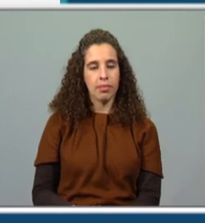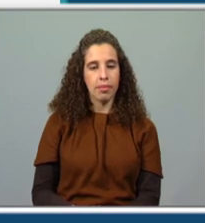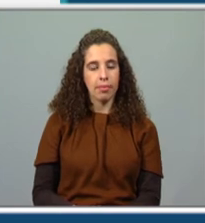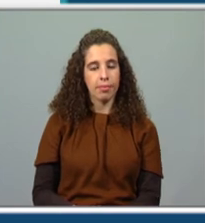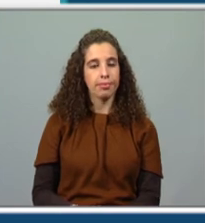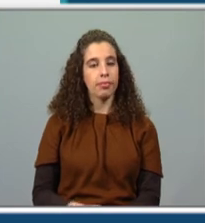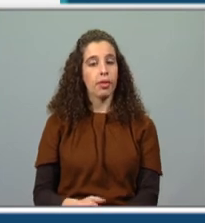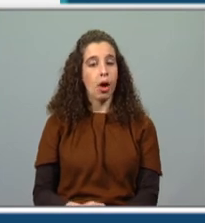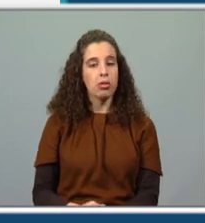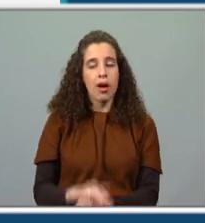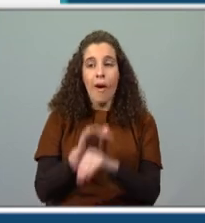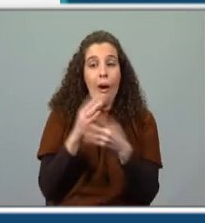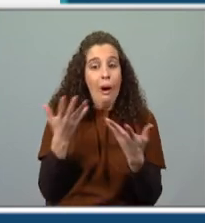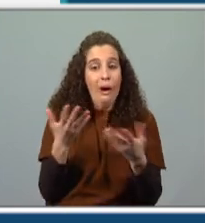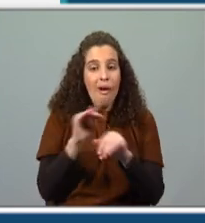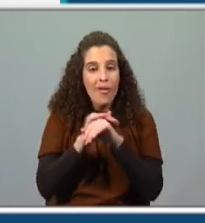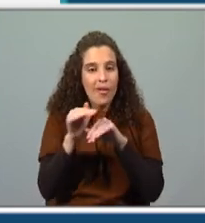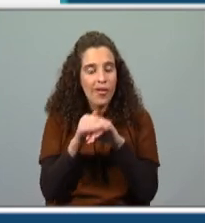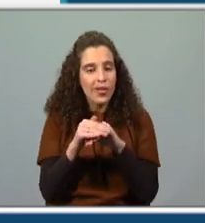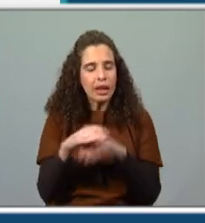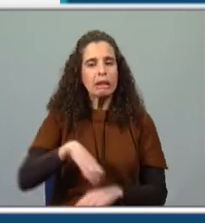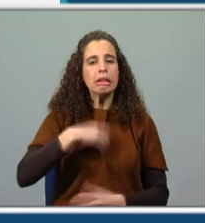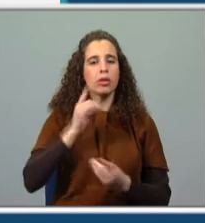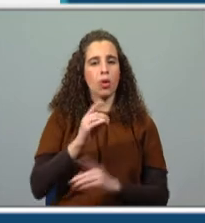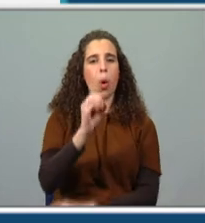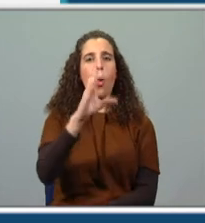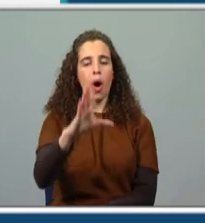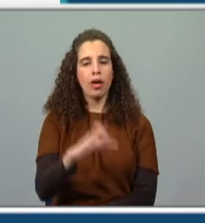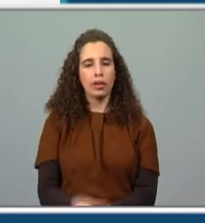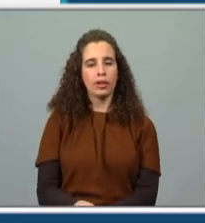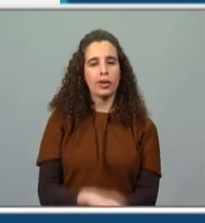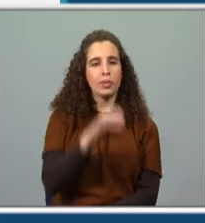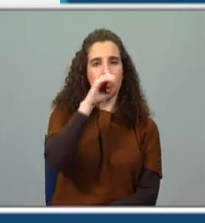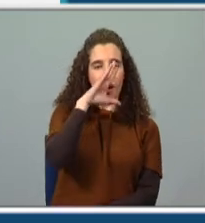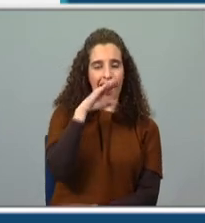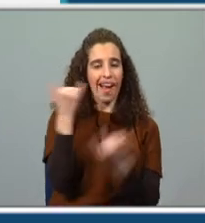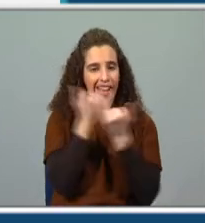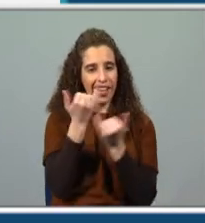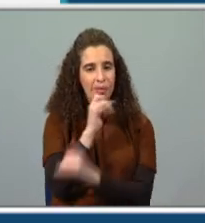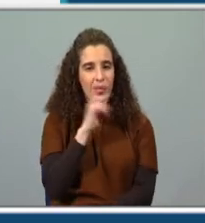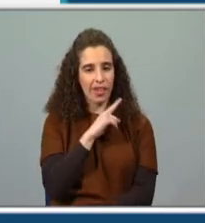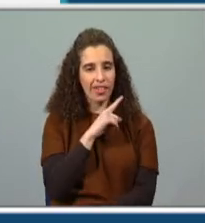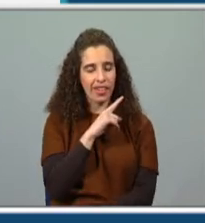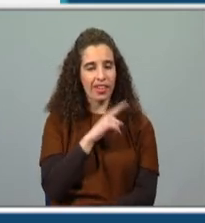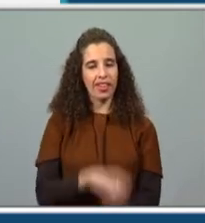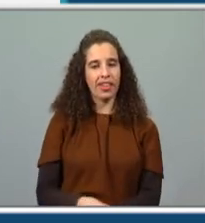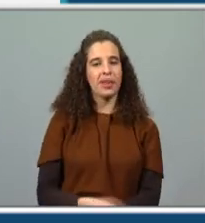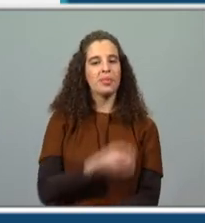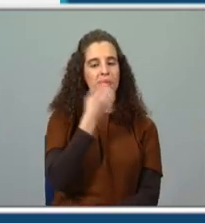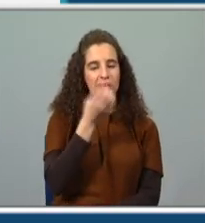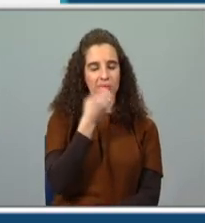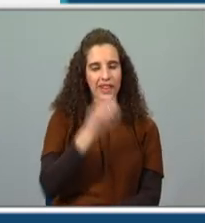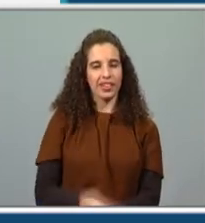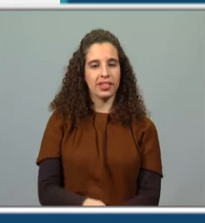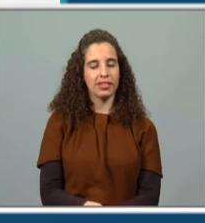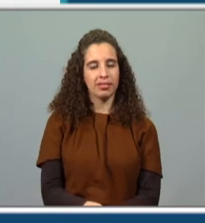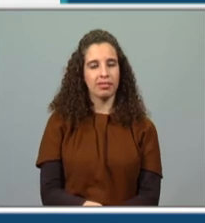Oh que fofinho então que será surpresa e alegria pode ser muito bem 哦，那將是多麼可愛驚喜和喜悅可能很好